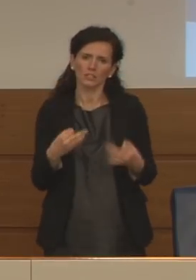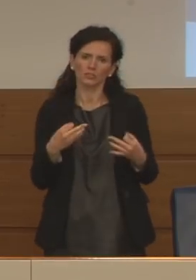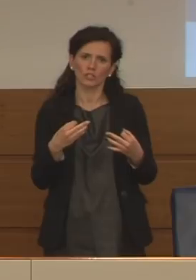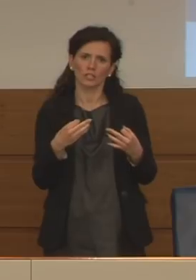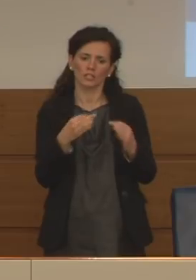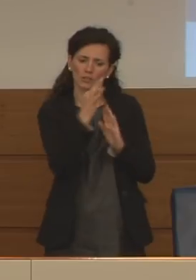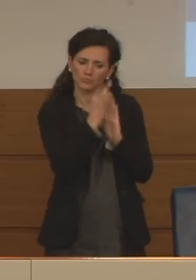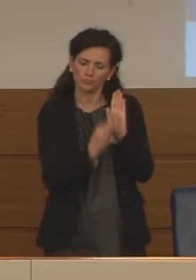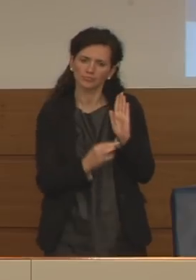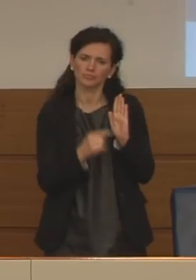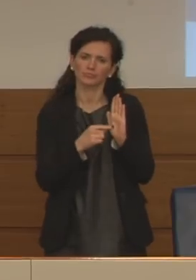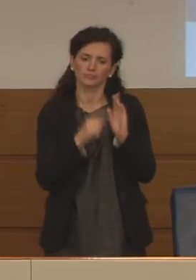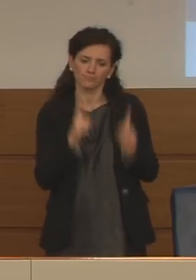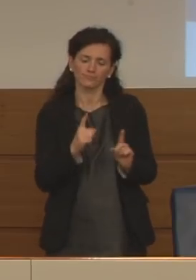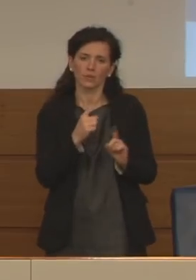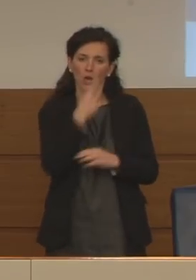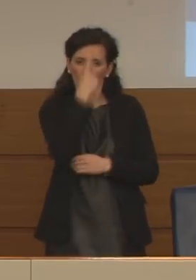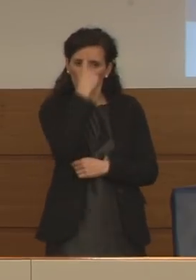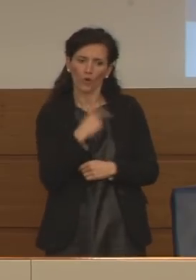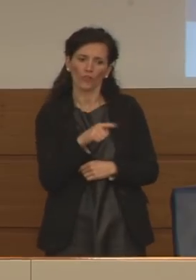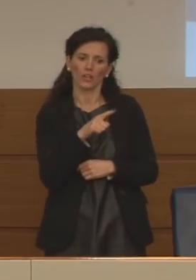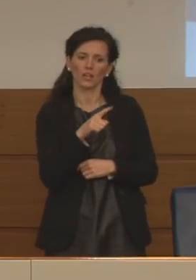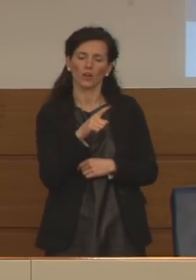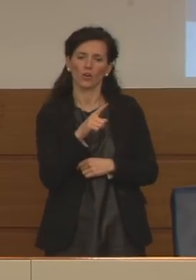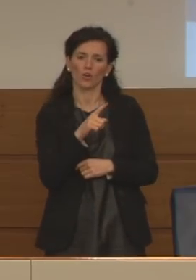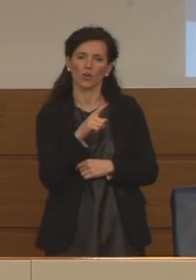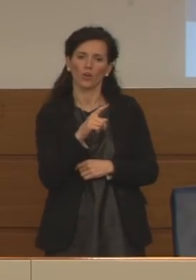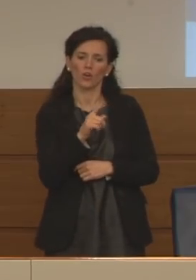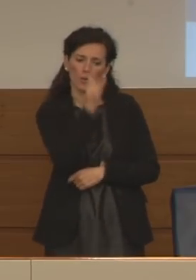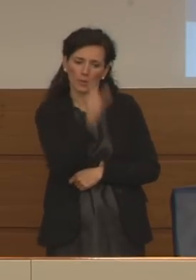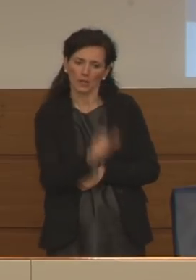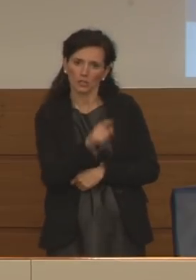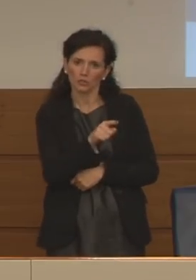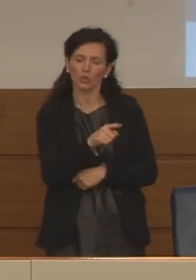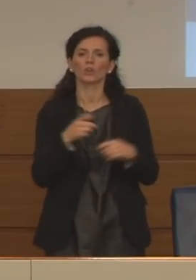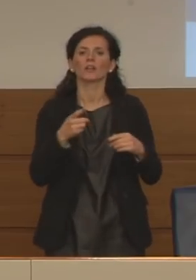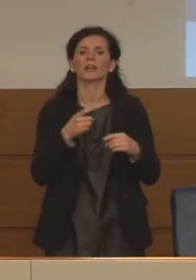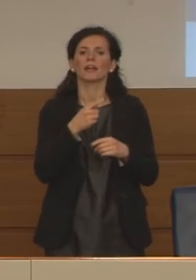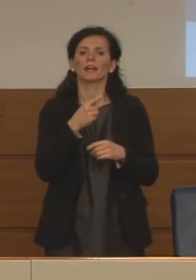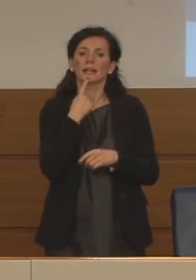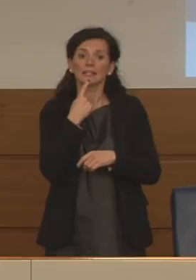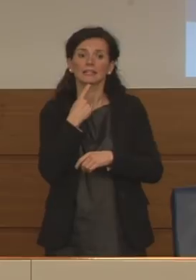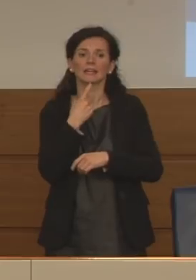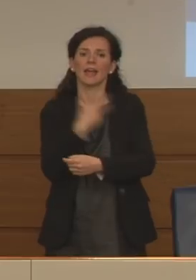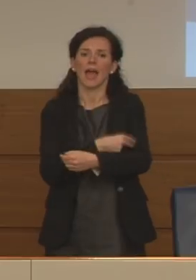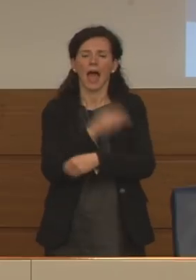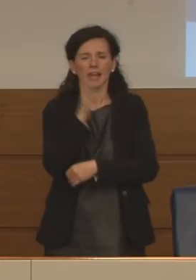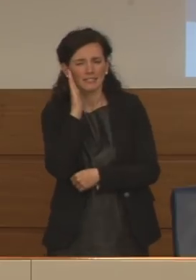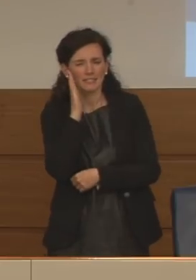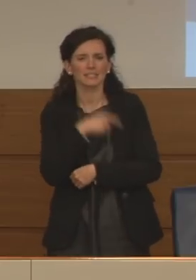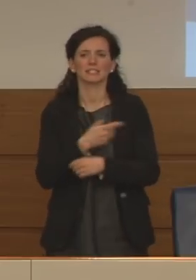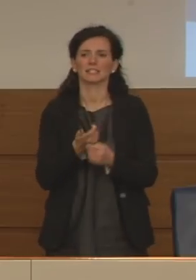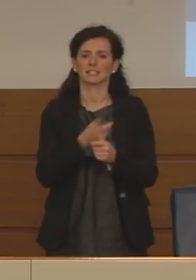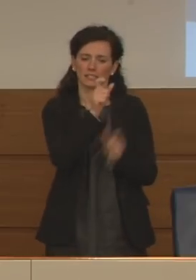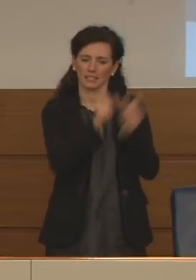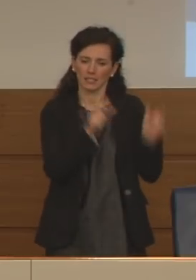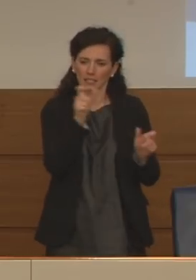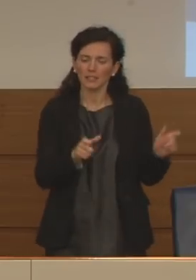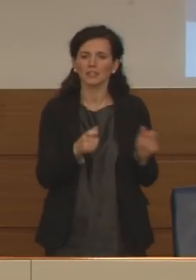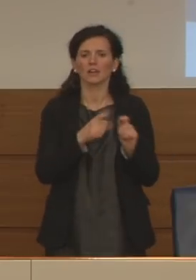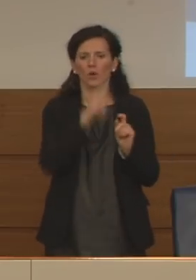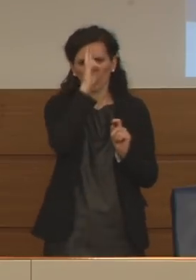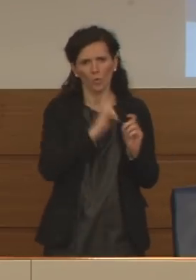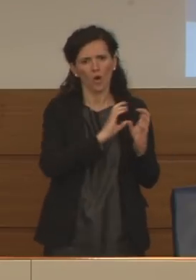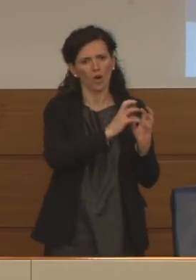ai profili. Ovviamente si partirà dagli anestesisti e da coloro che hanno le